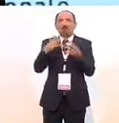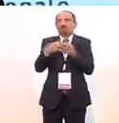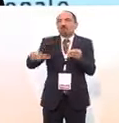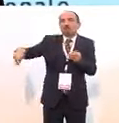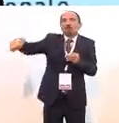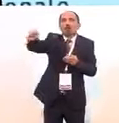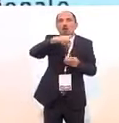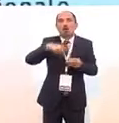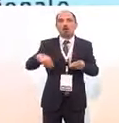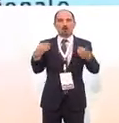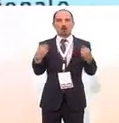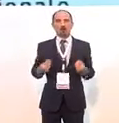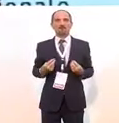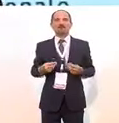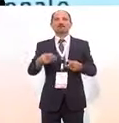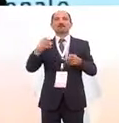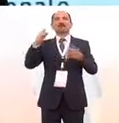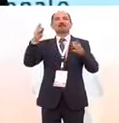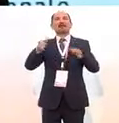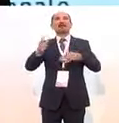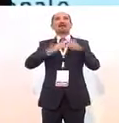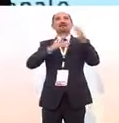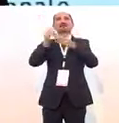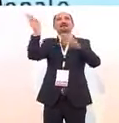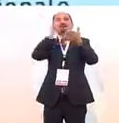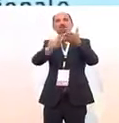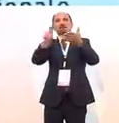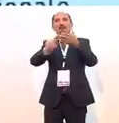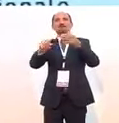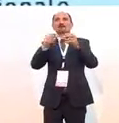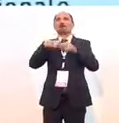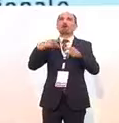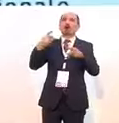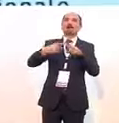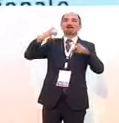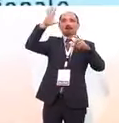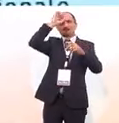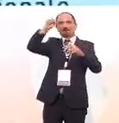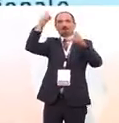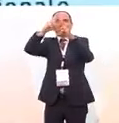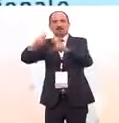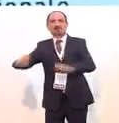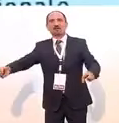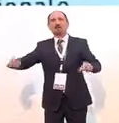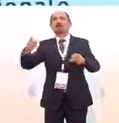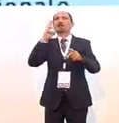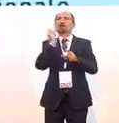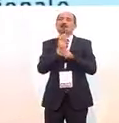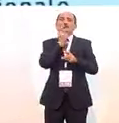davvero, dall’edilizia scolastica alle questioni dell’università e della ricerca. Io penso che dobbiamo avere due parole chiave.